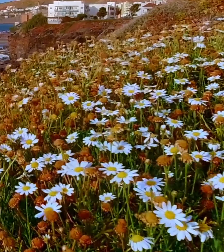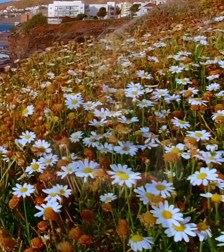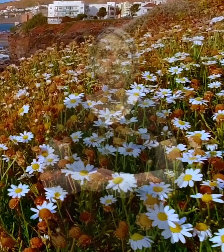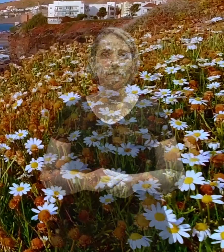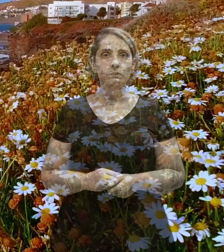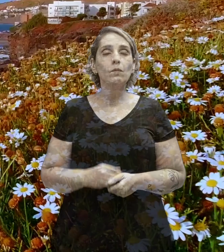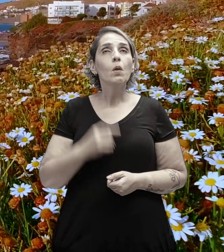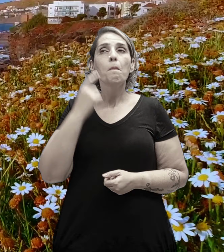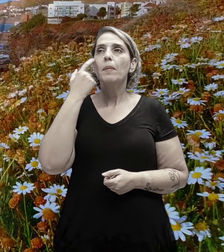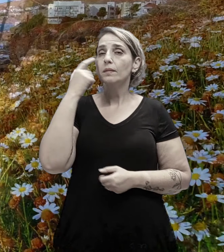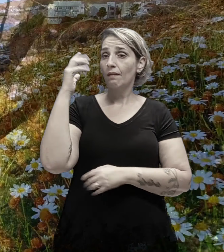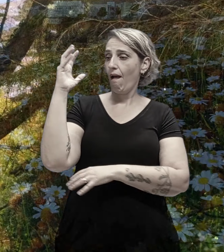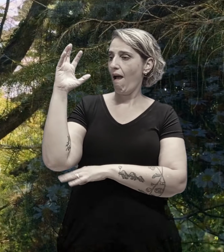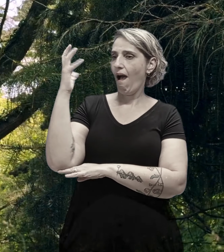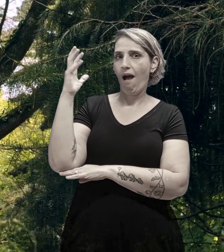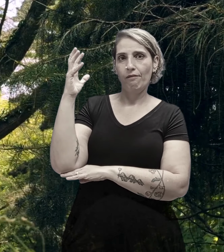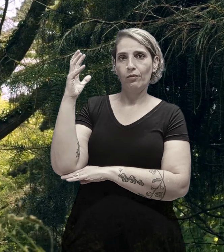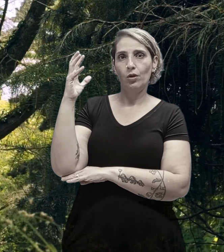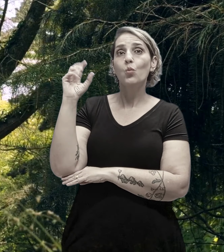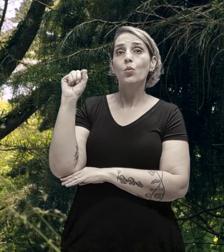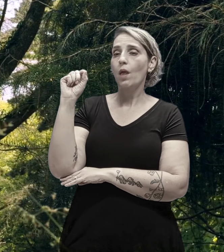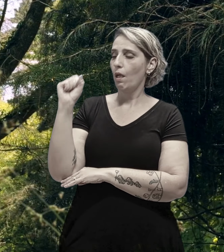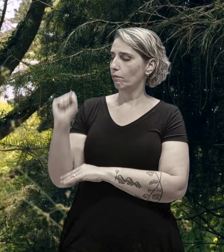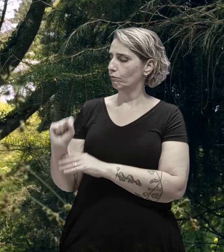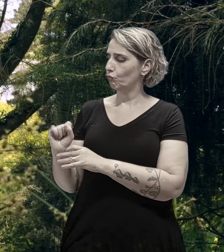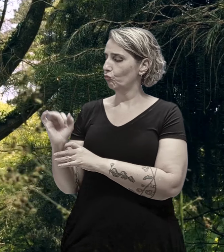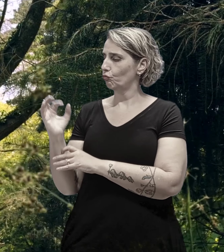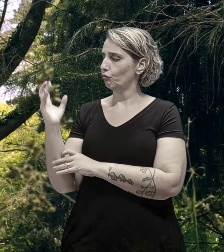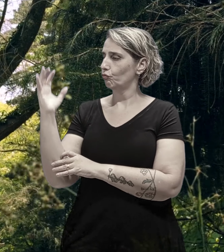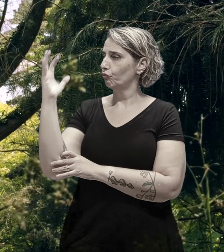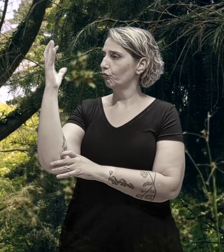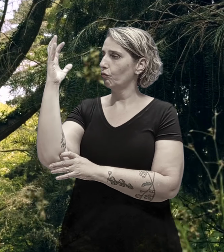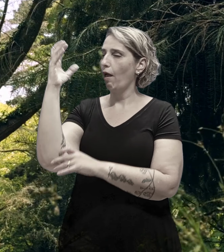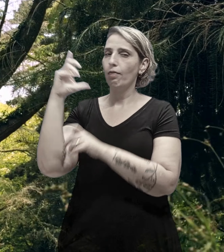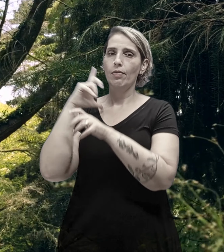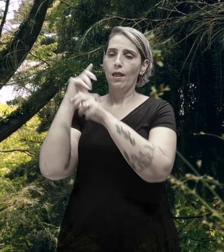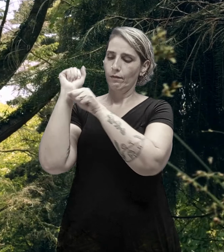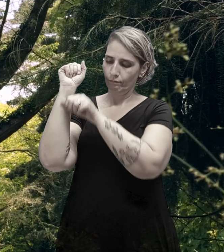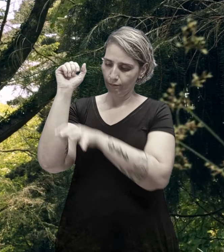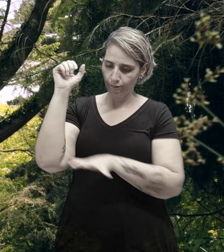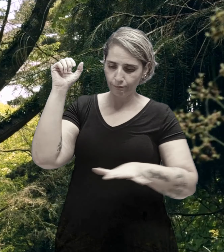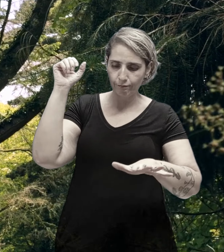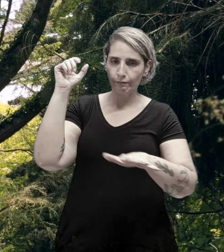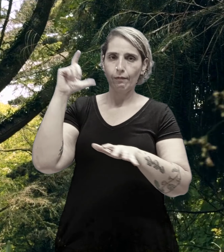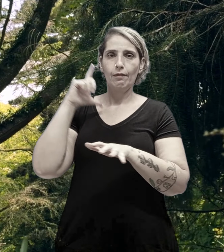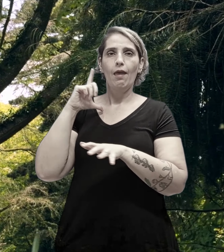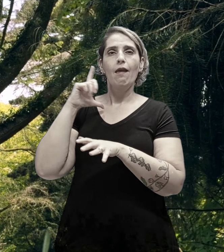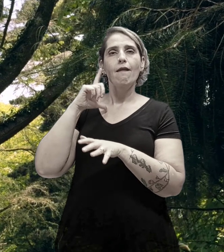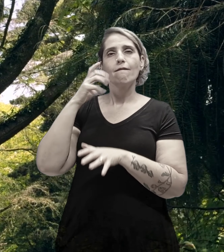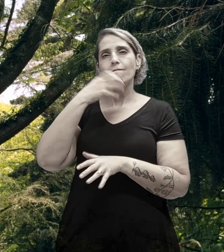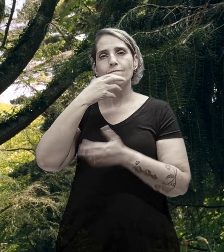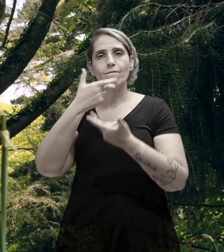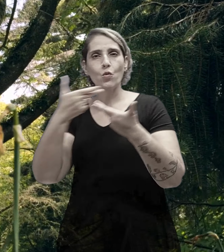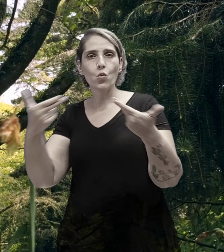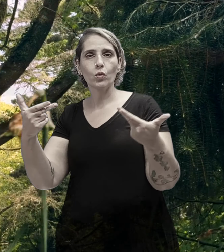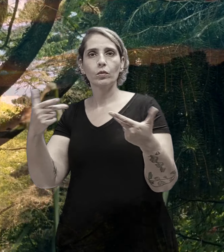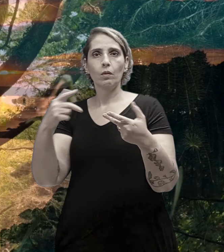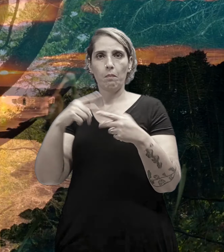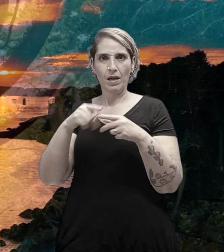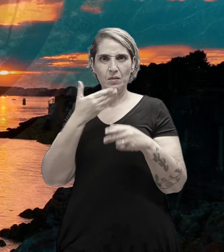Como uma árvore que cresce oferecendo sombra e frutos, sem nunca pedir nada em troca.